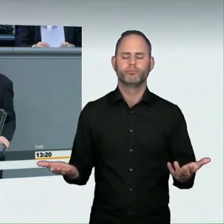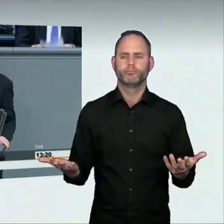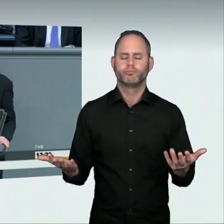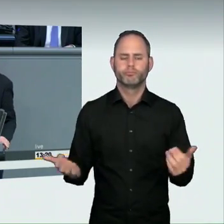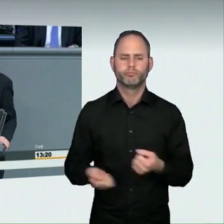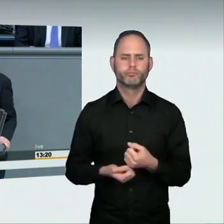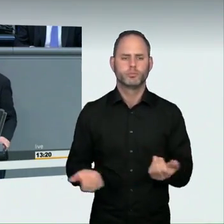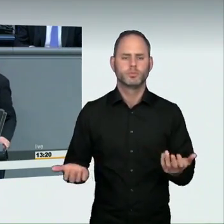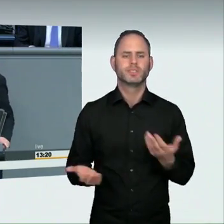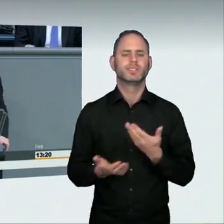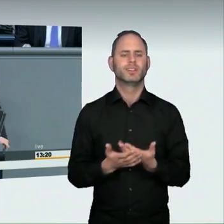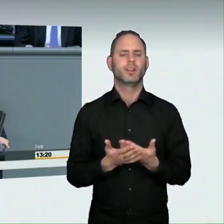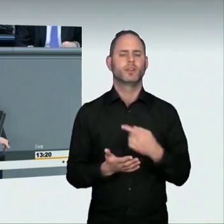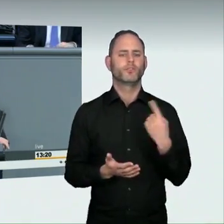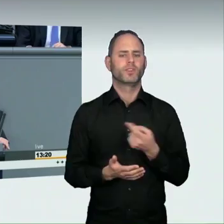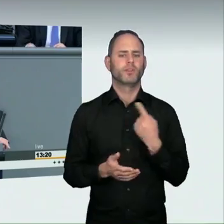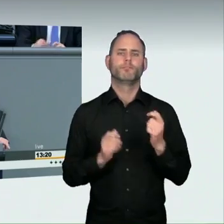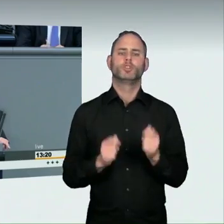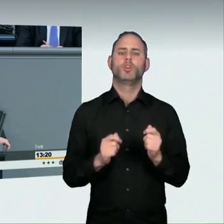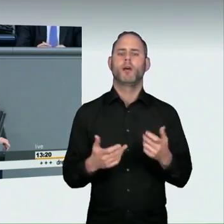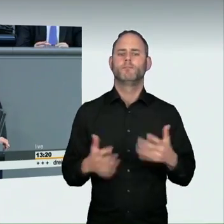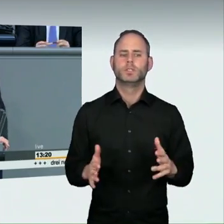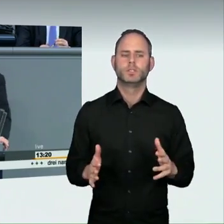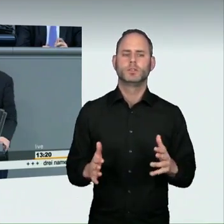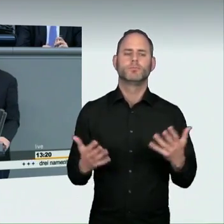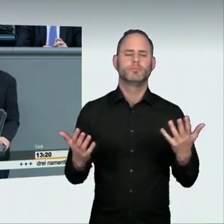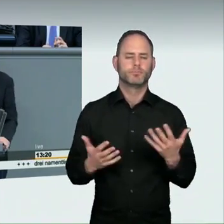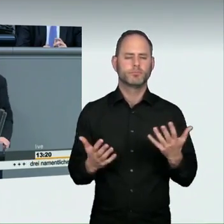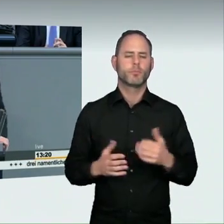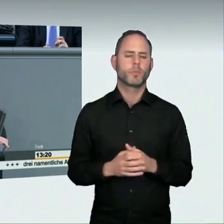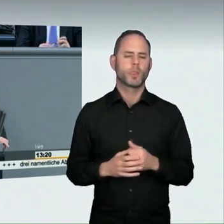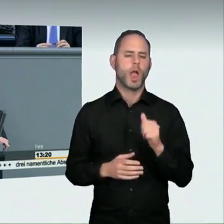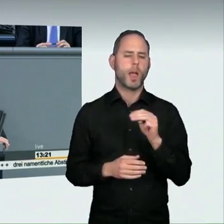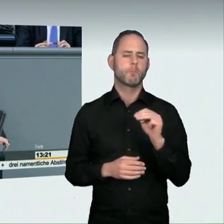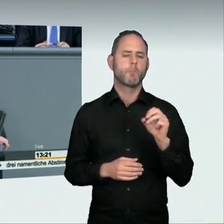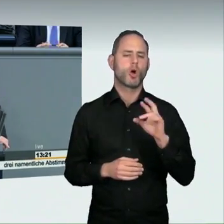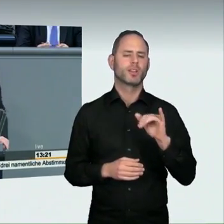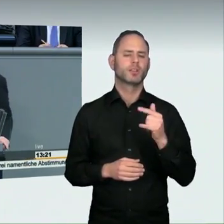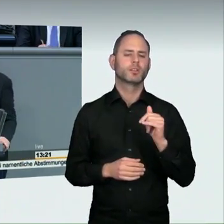Selbst dazu sind Sie zurzeit nicht bereit. Ich kann nur noch einmal sagen: